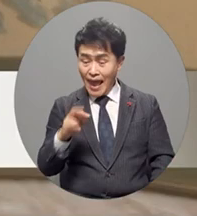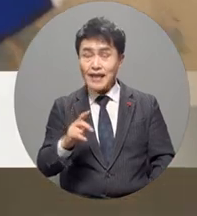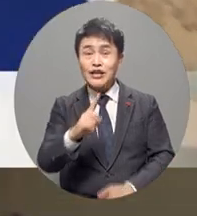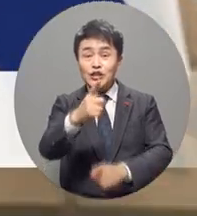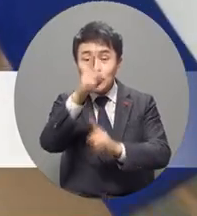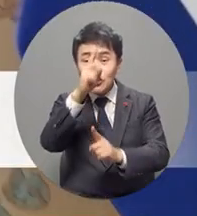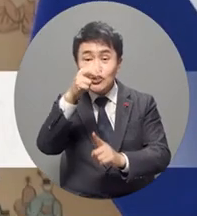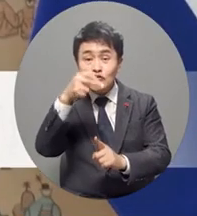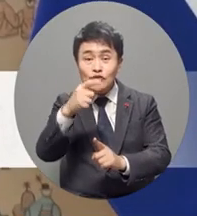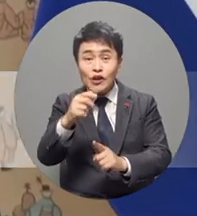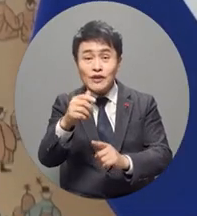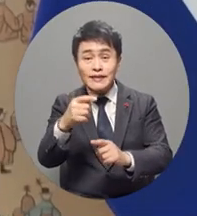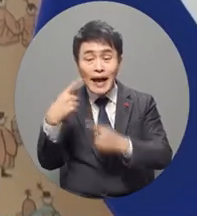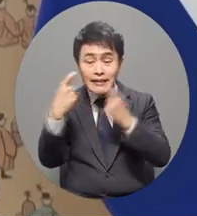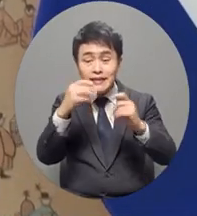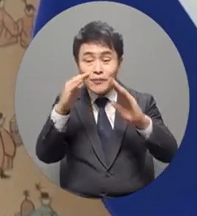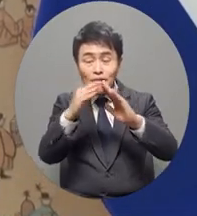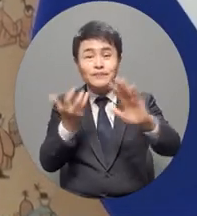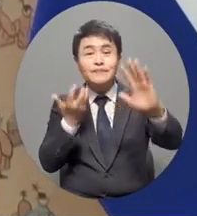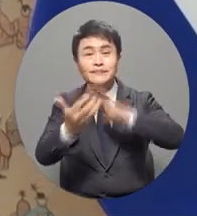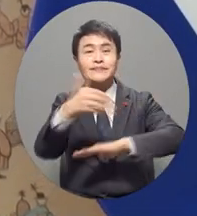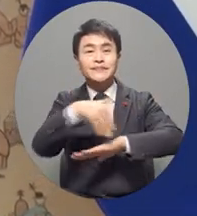윤 대통령은 또 헤이그에 있는 이준 열사 기념관도 찾을 예정입니다.